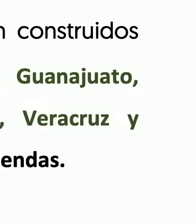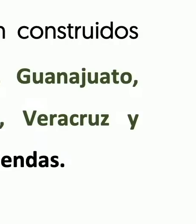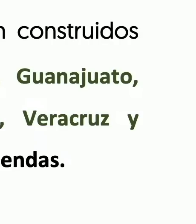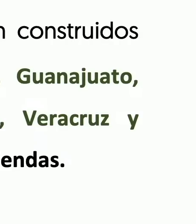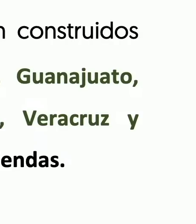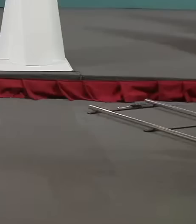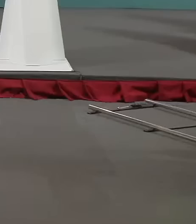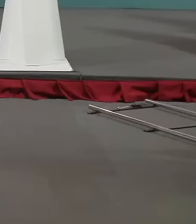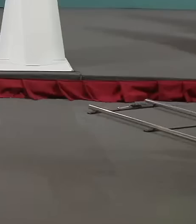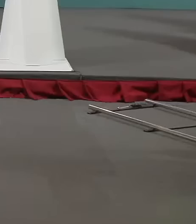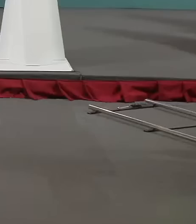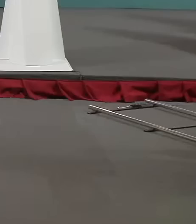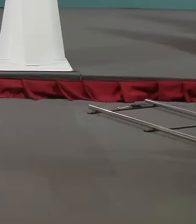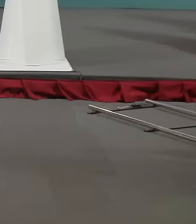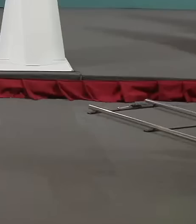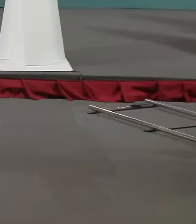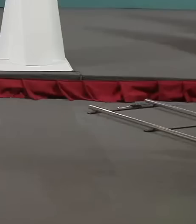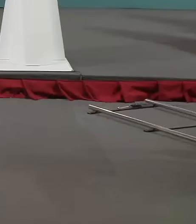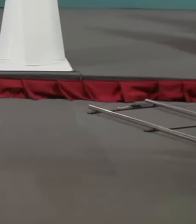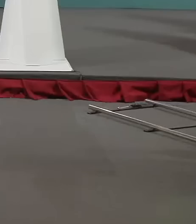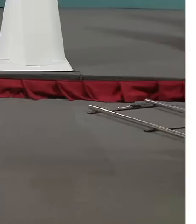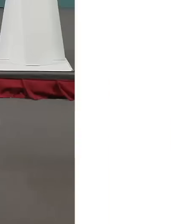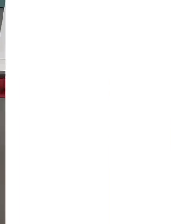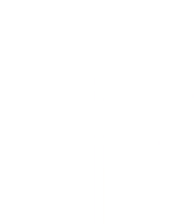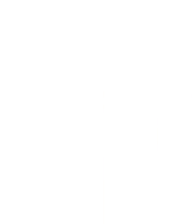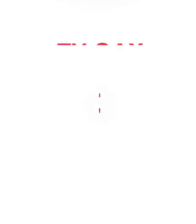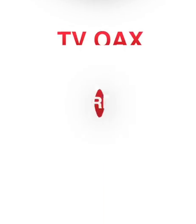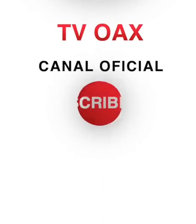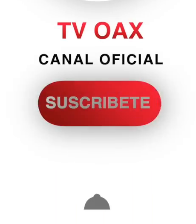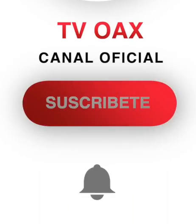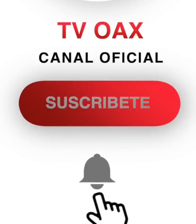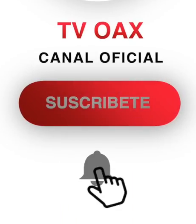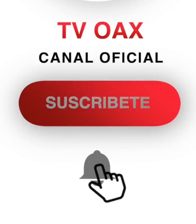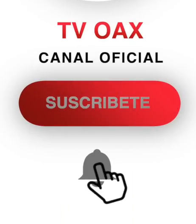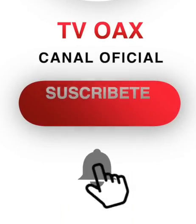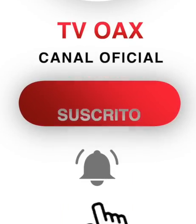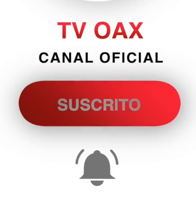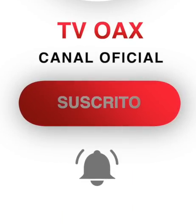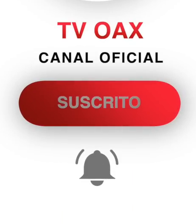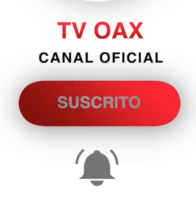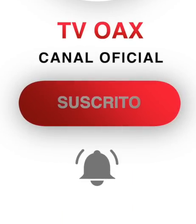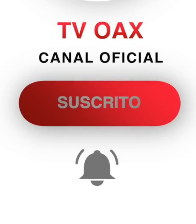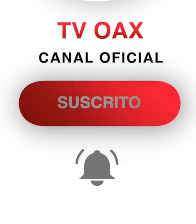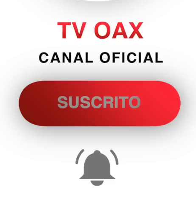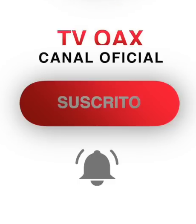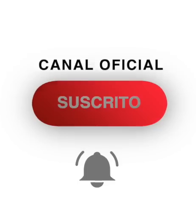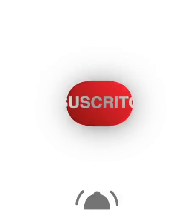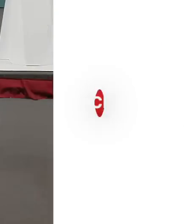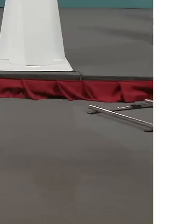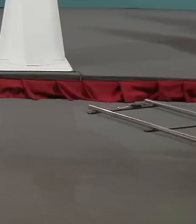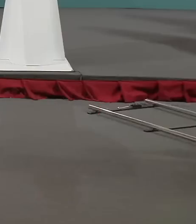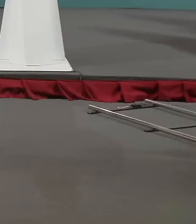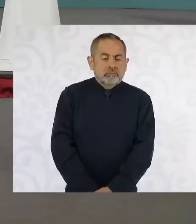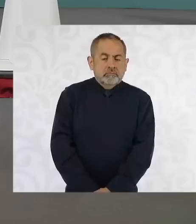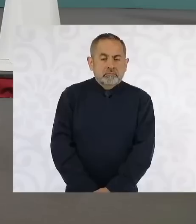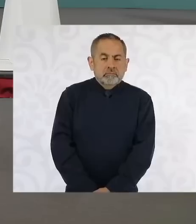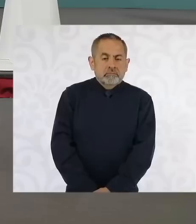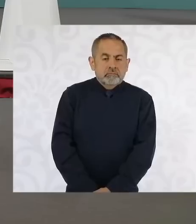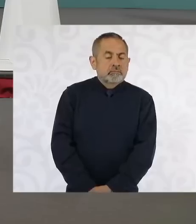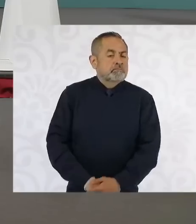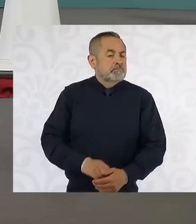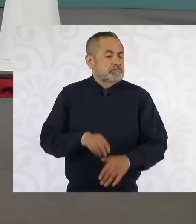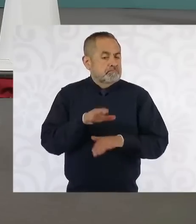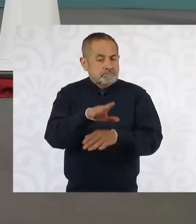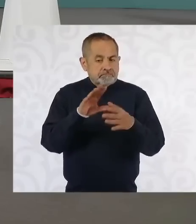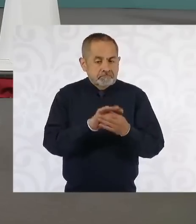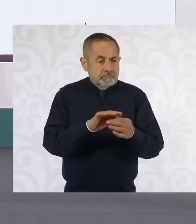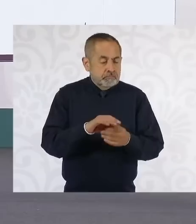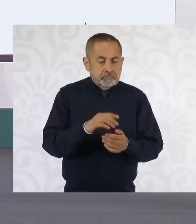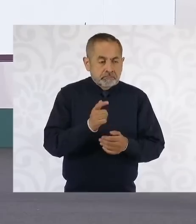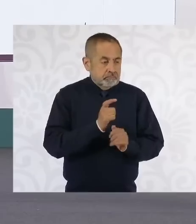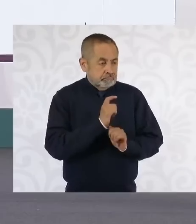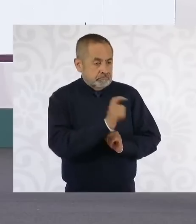La que sigue por favor Bueno ahora hablaríamos del tema de la congelación de saldos en la ocasión